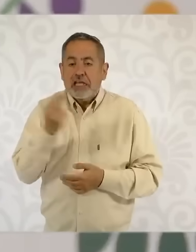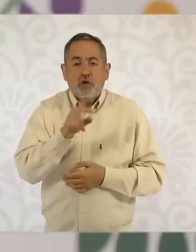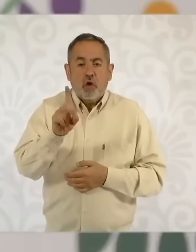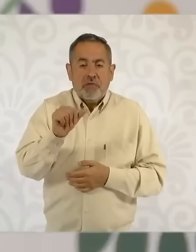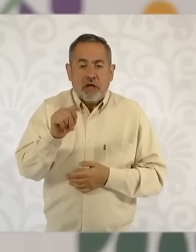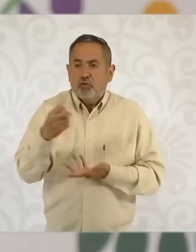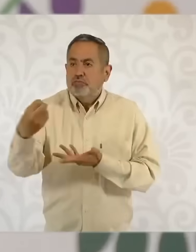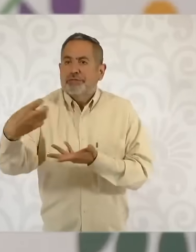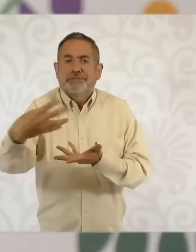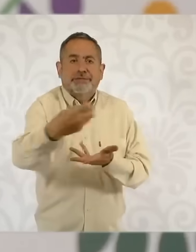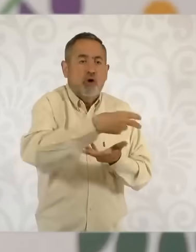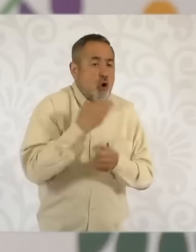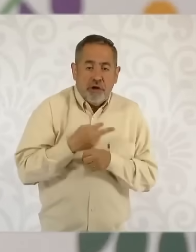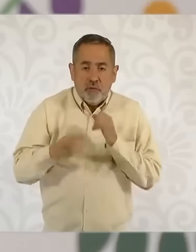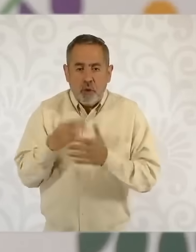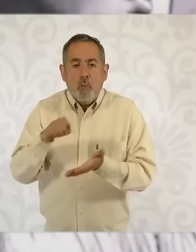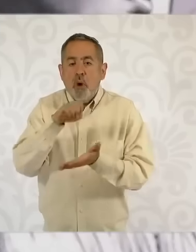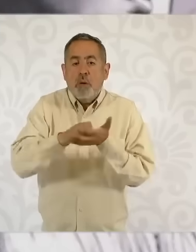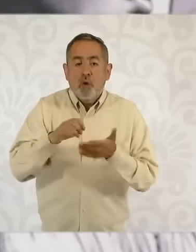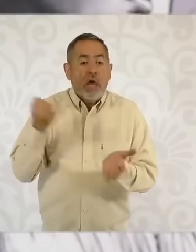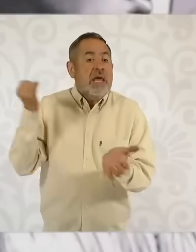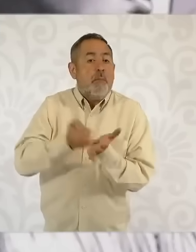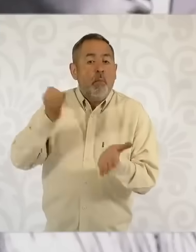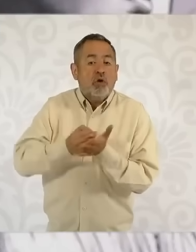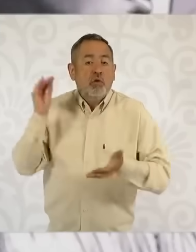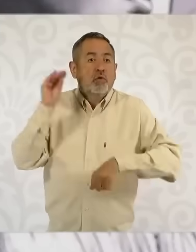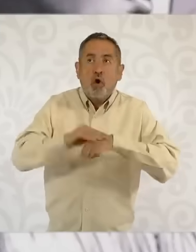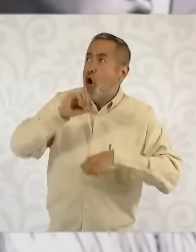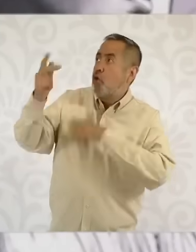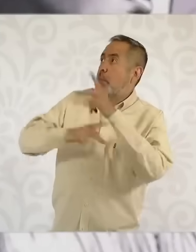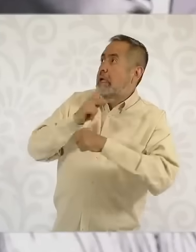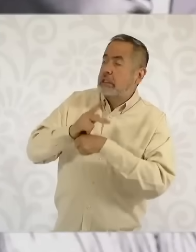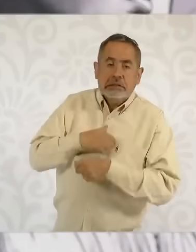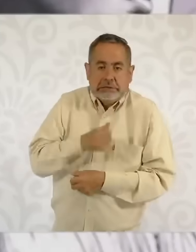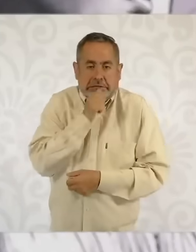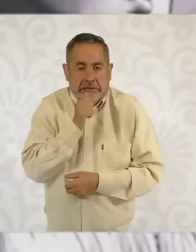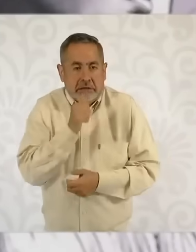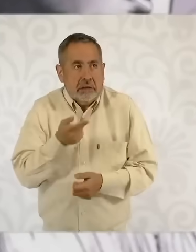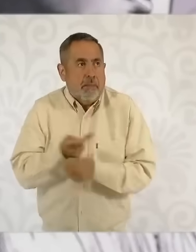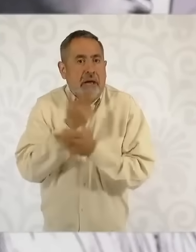no tenemos Por ejemplo ¿cómo van a quedar los aranceles con los demás países ¿qué va a suceder